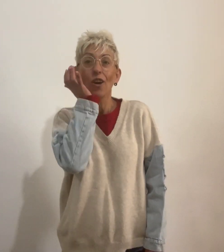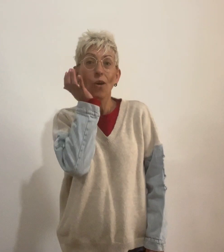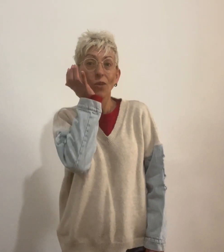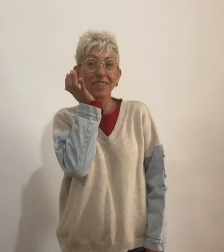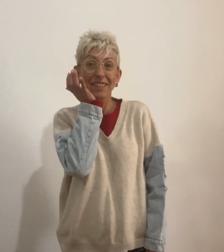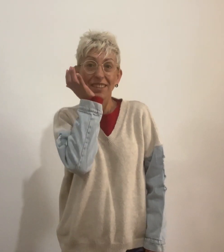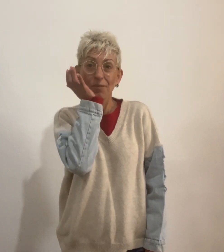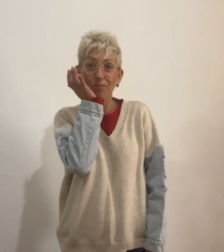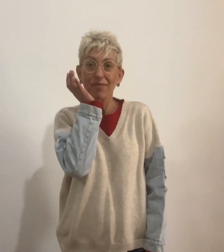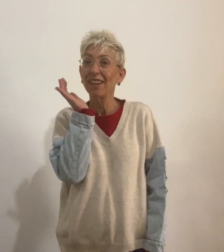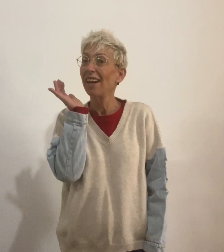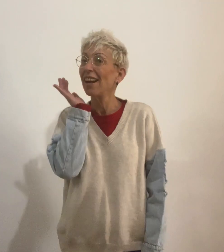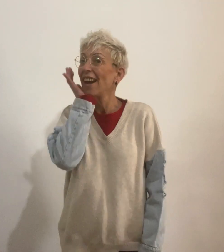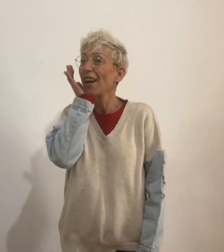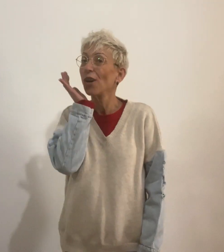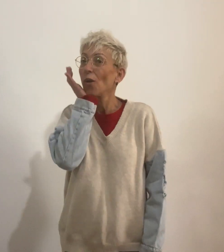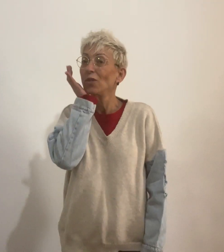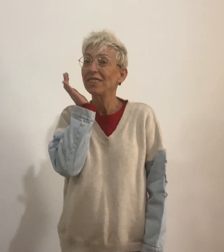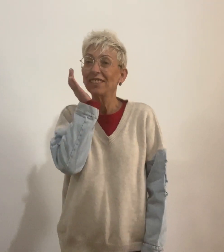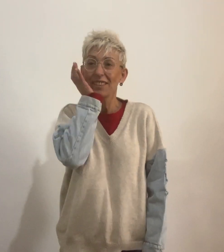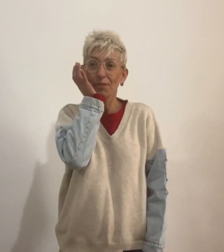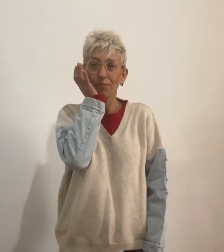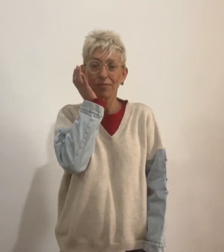אגוזים